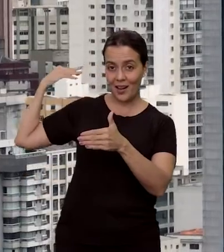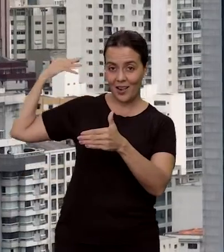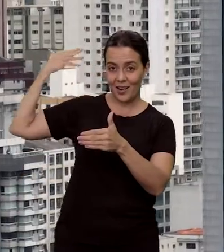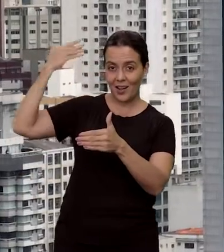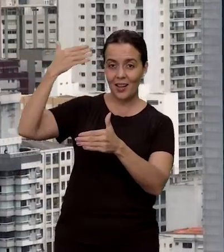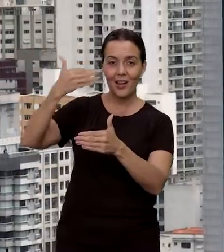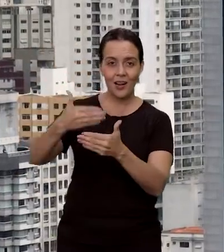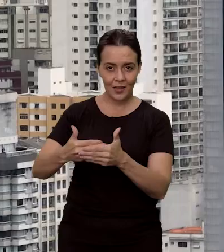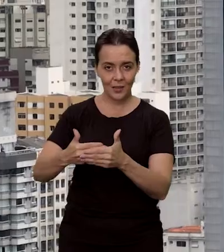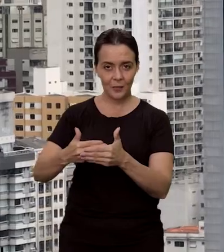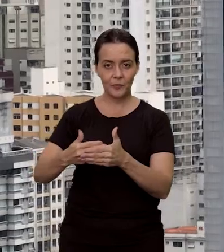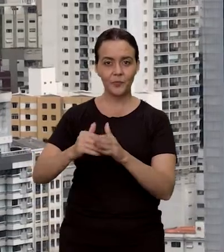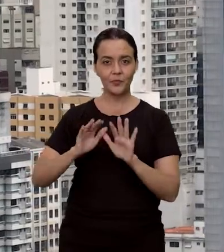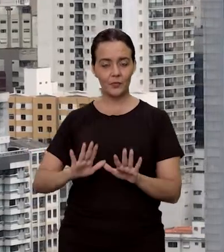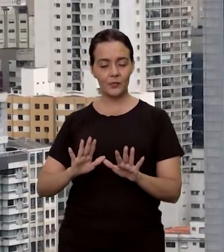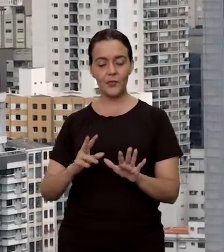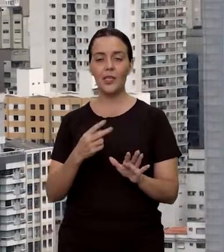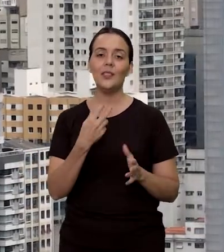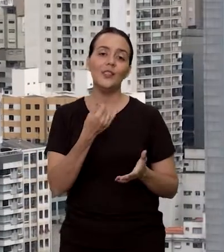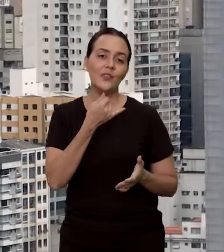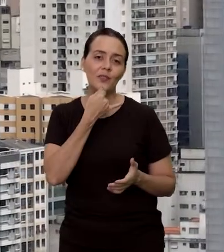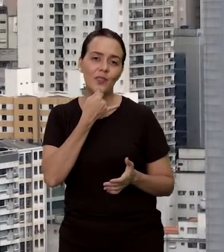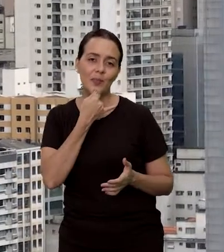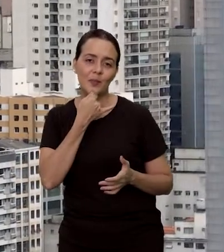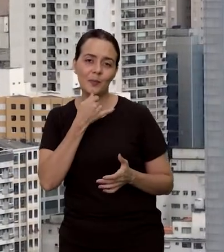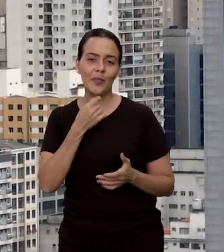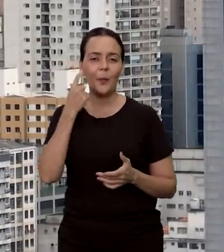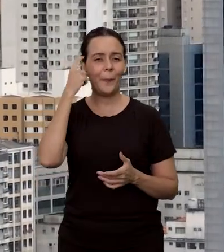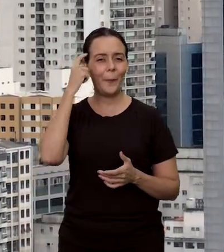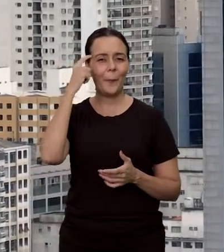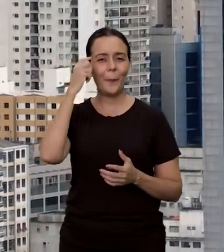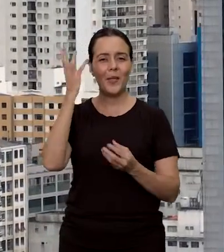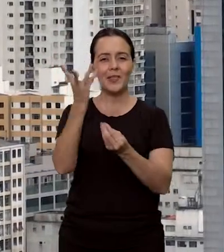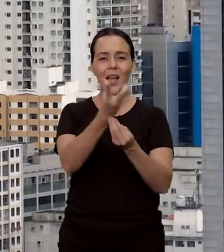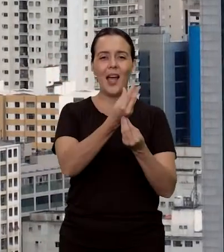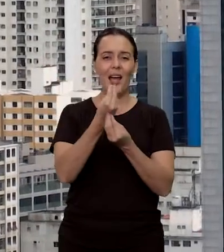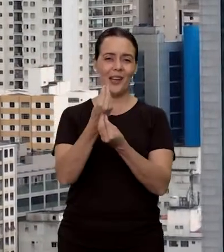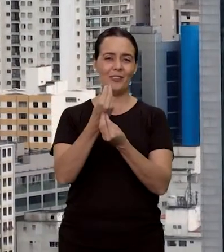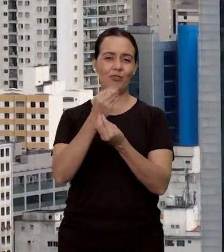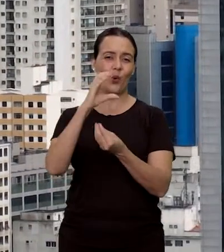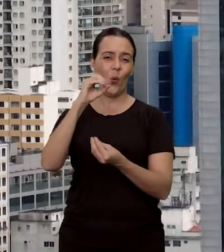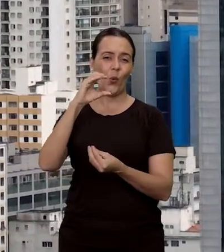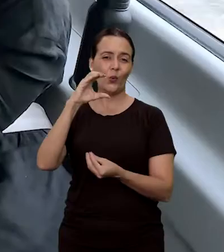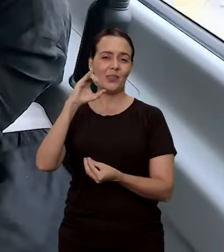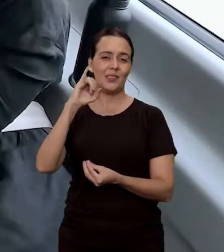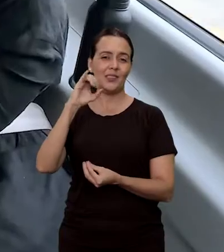contaminado com a ideia de arte ocidental. Infelizmente, toda a sociedade, ela já tem uma ideia